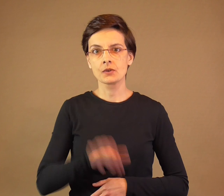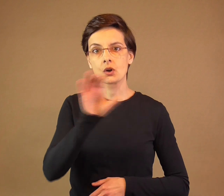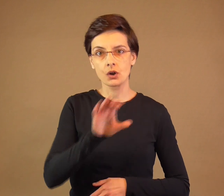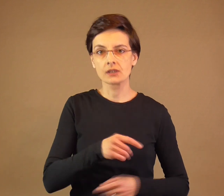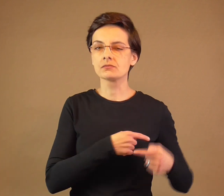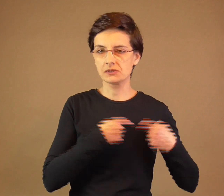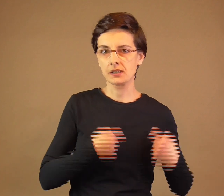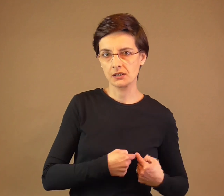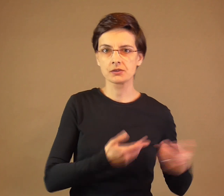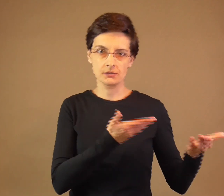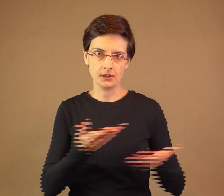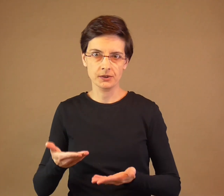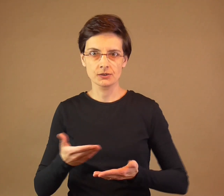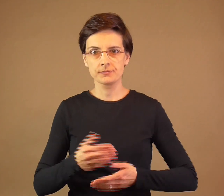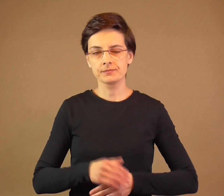Serdecznie zapraszamy do oglądania.